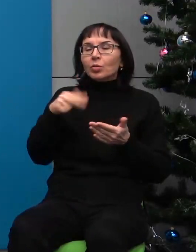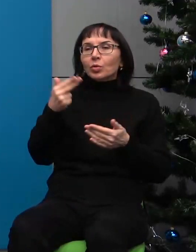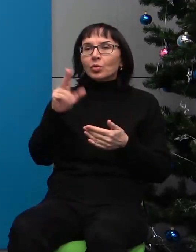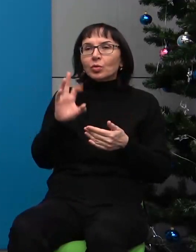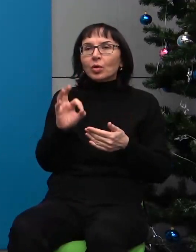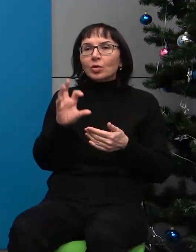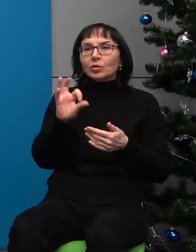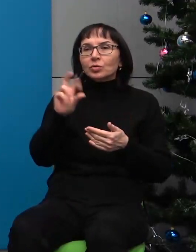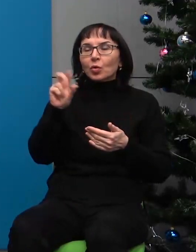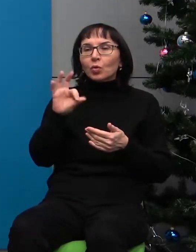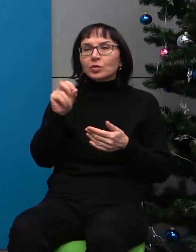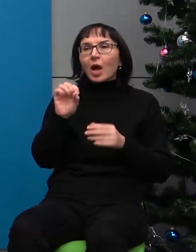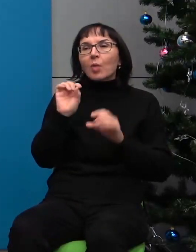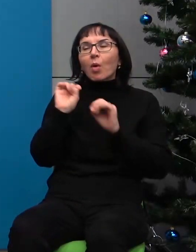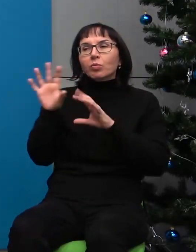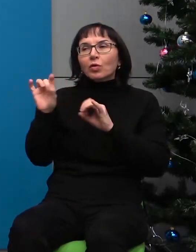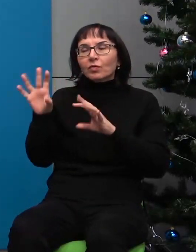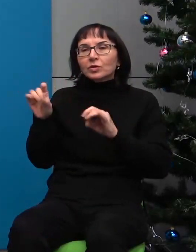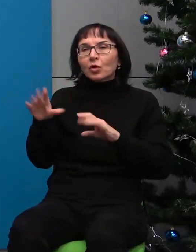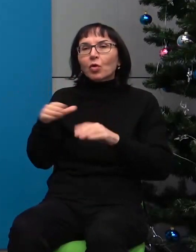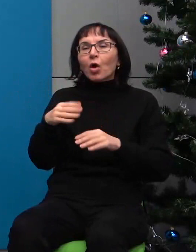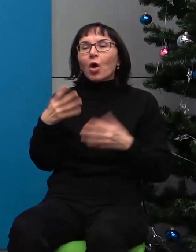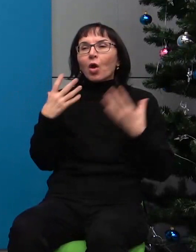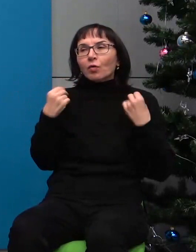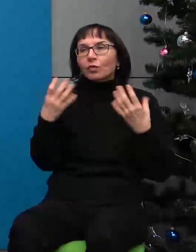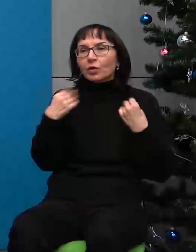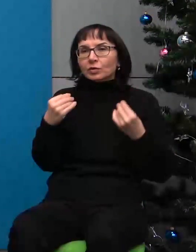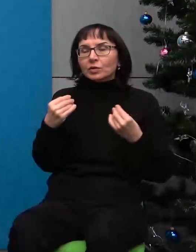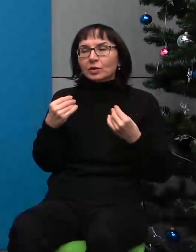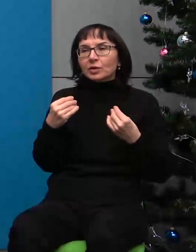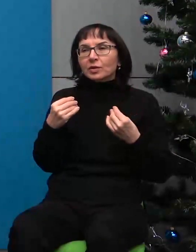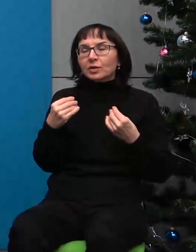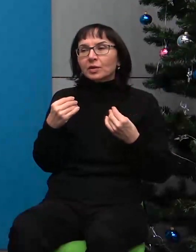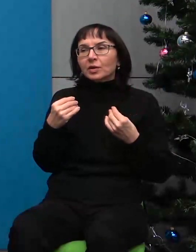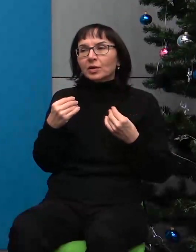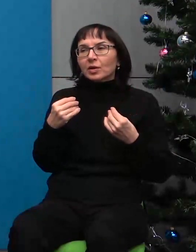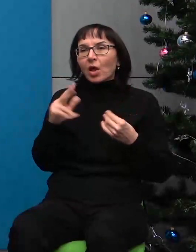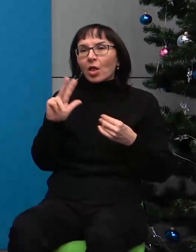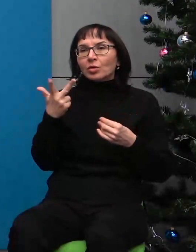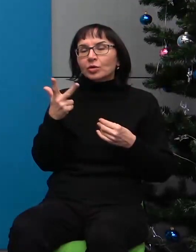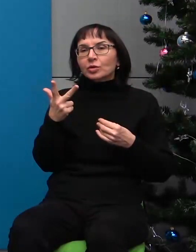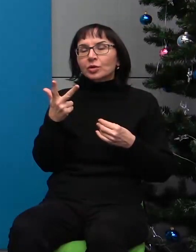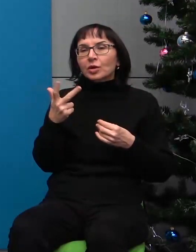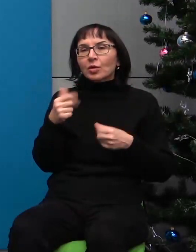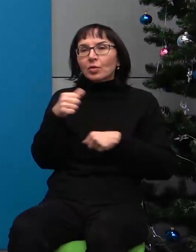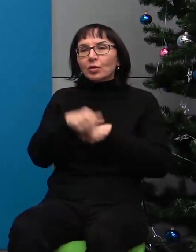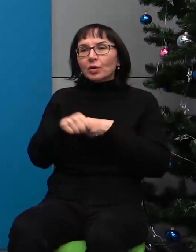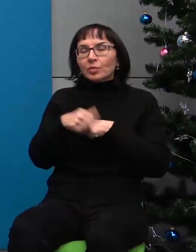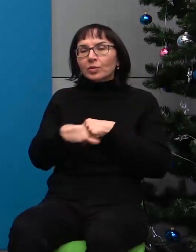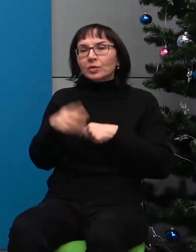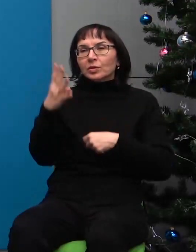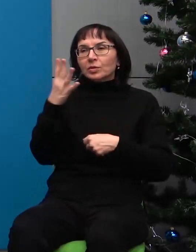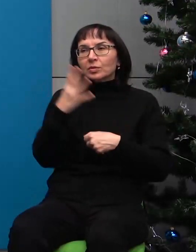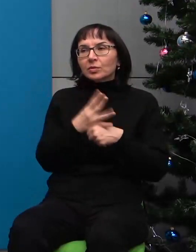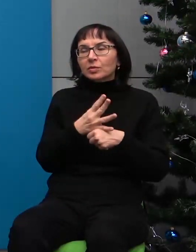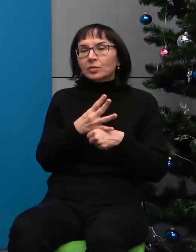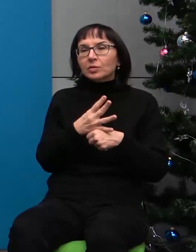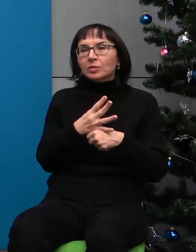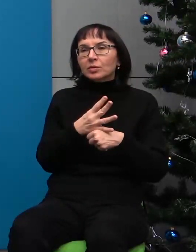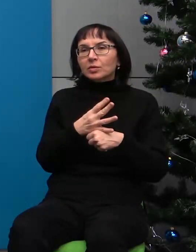Ponieważ Feliks Landau brał udział w masakrze profesorów lwowskich 3 lipca 1941 roku,